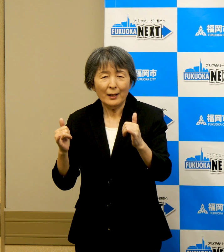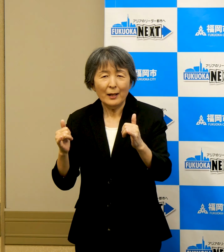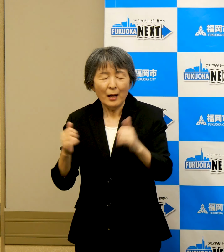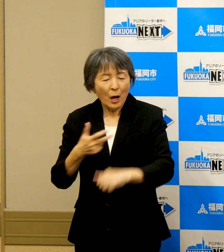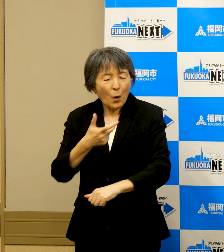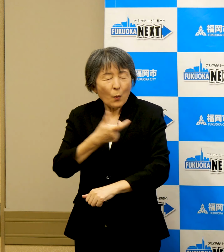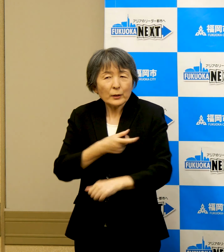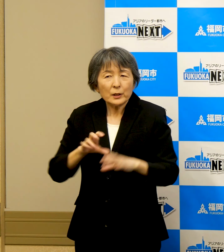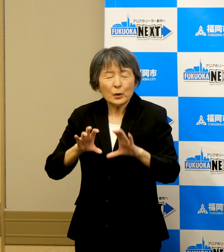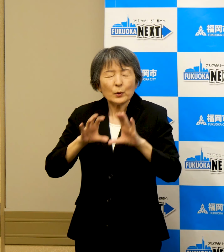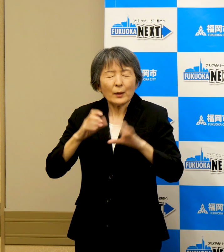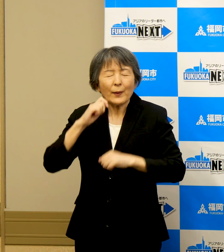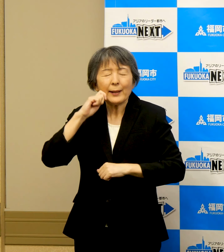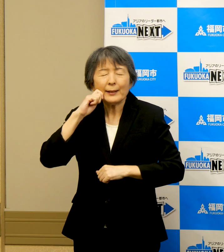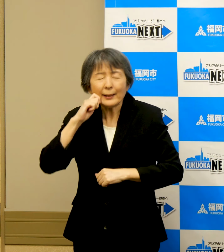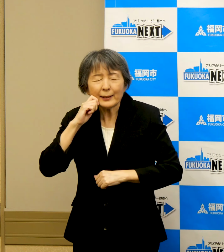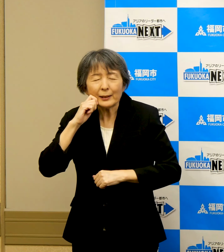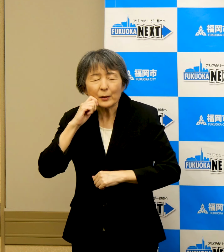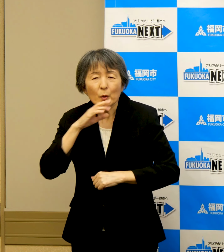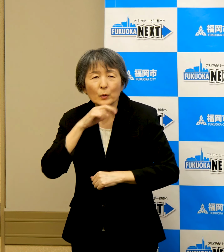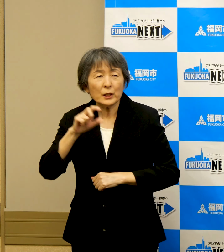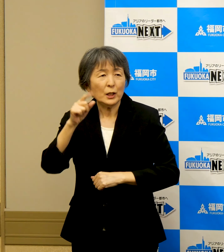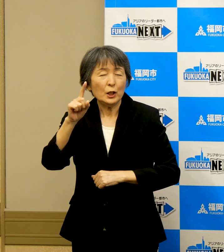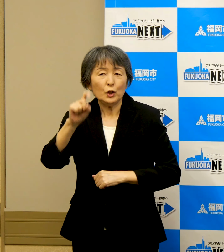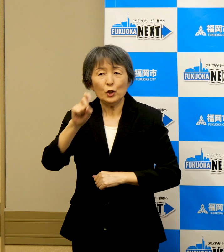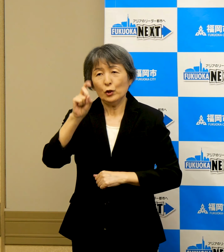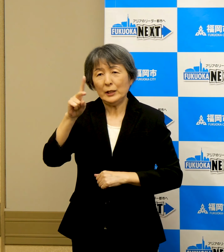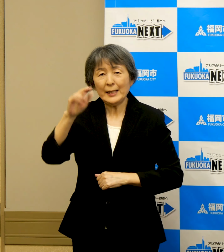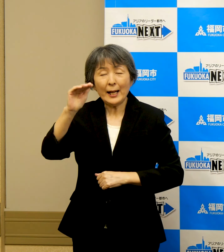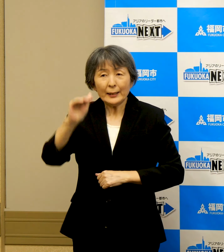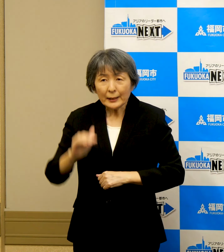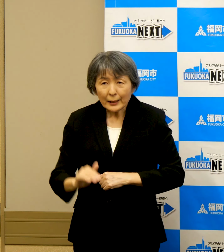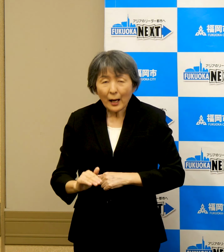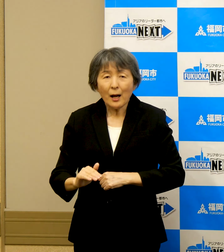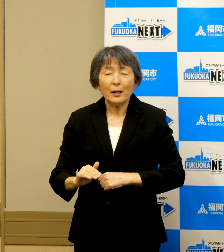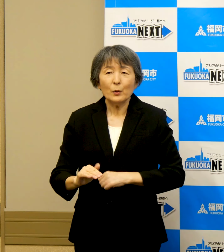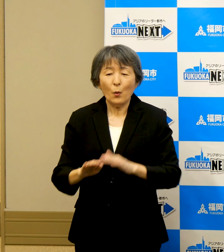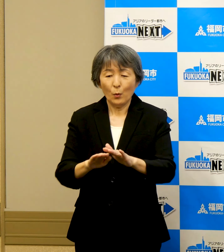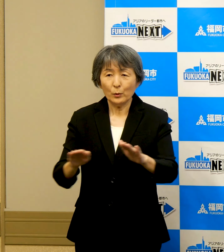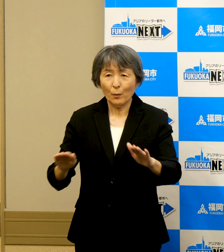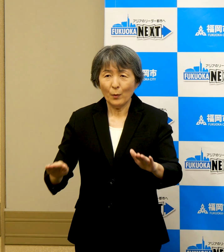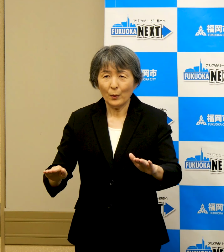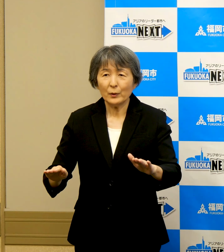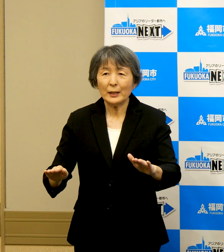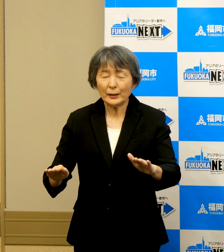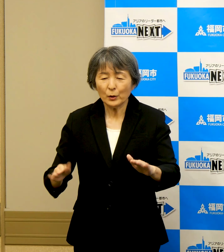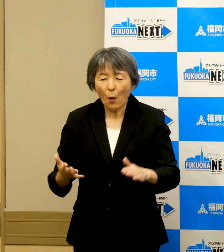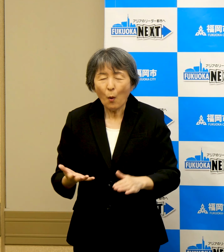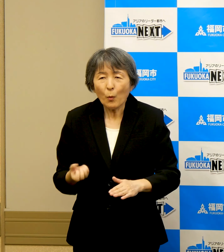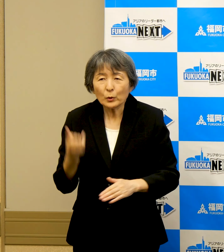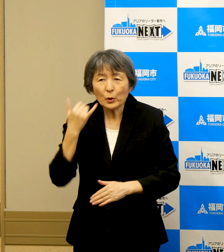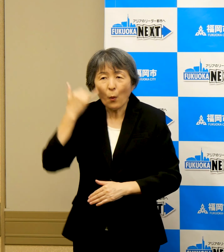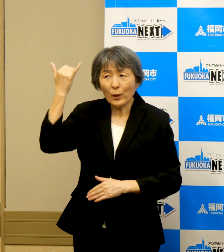ワクチンを受けることができない 12歳以下（正しくは12歳未満）ですね その子どもたちを持つ親世代ですね